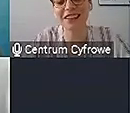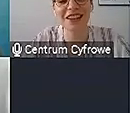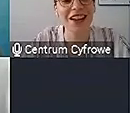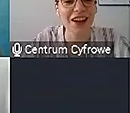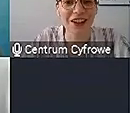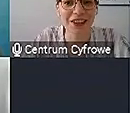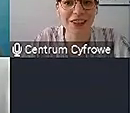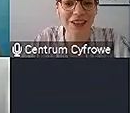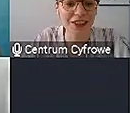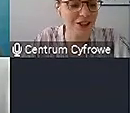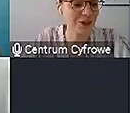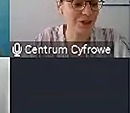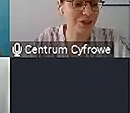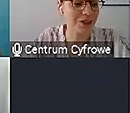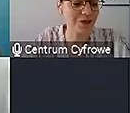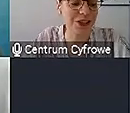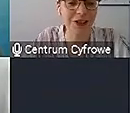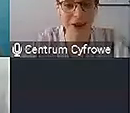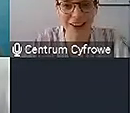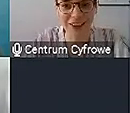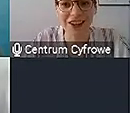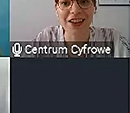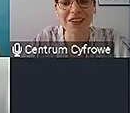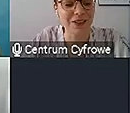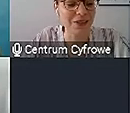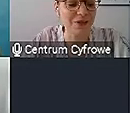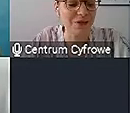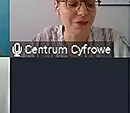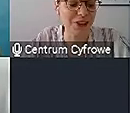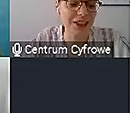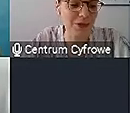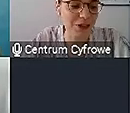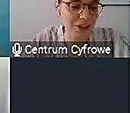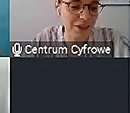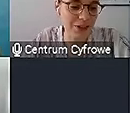Jest to Wojciech Baran. Wojtek jest metodykiem e-learningu